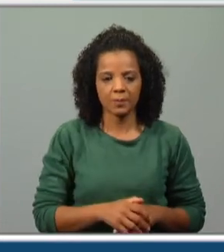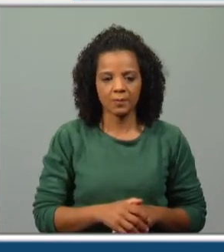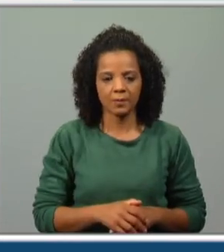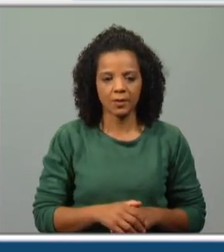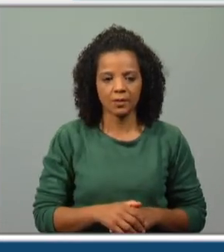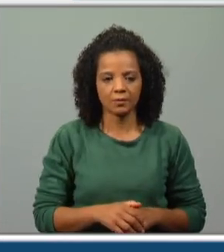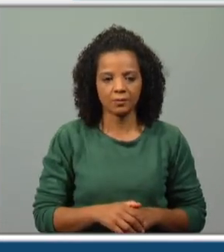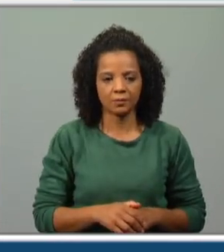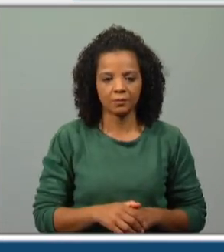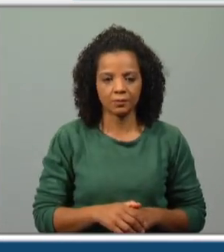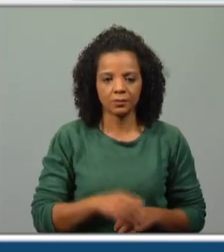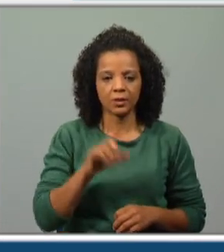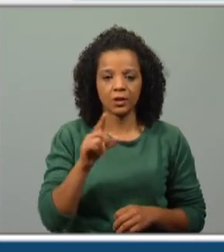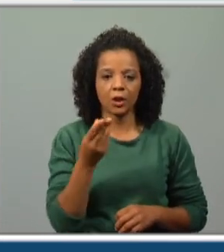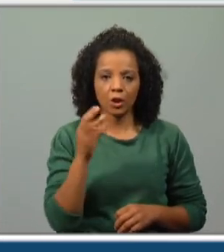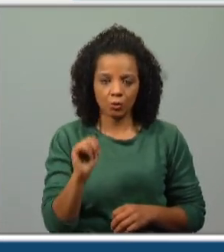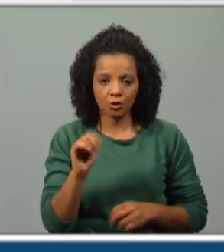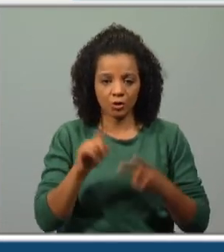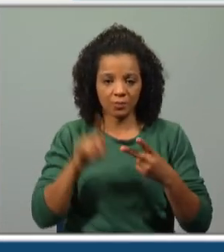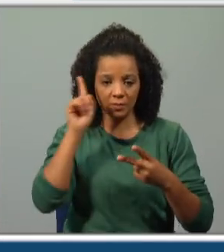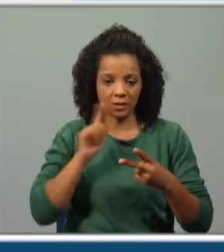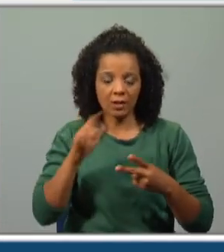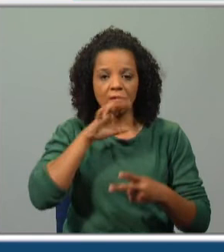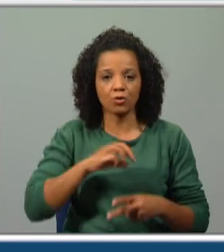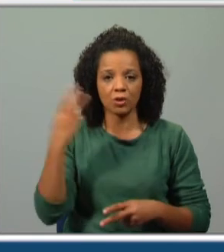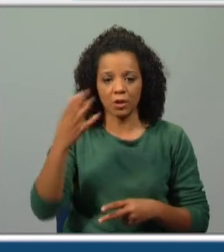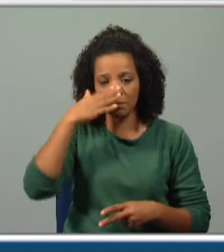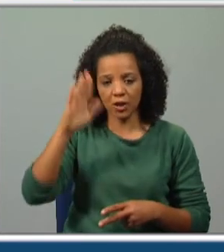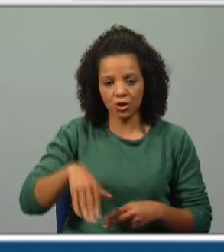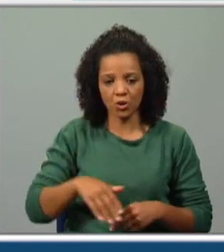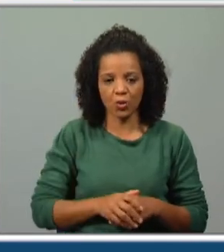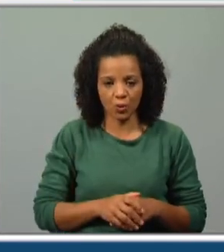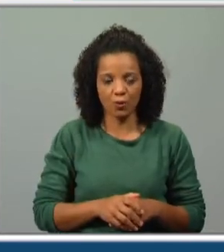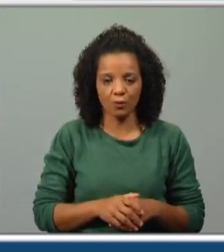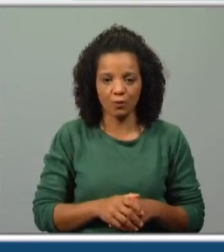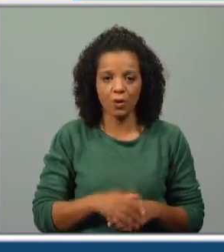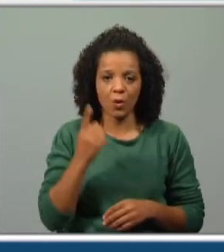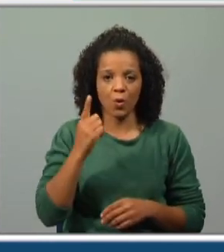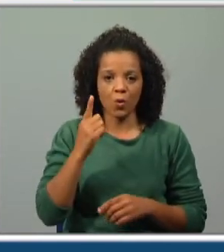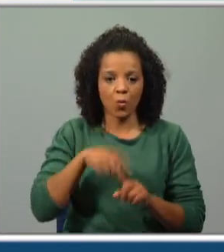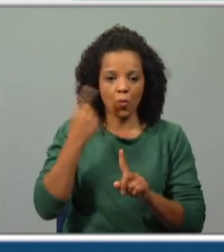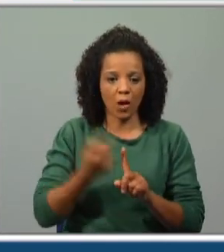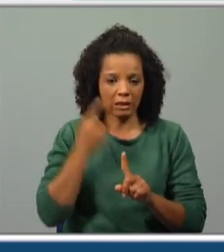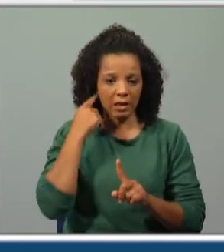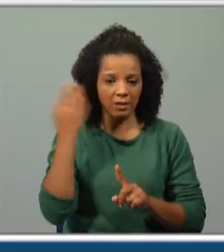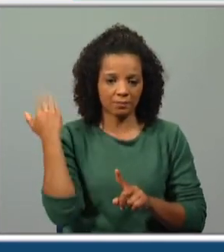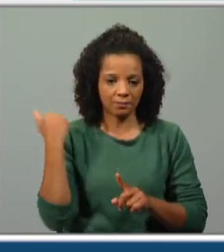Luiz Carlos de Ellen tinham três filhos o mais novo acabou de completar um ano 路易斯·卡洛斯·德·艾倫生了三個孩子最小的剛滿一歲